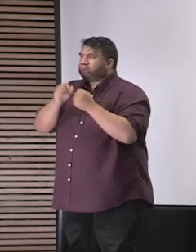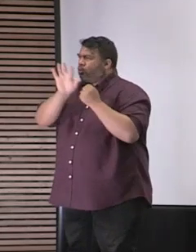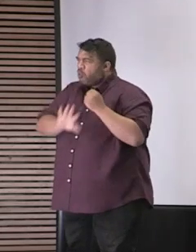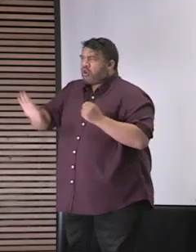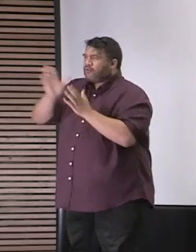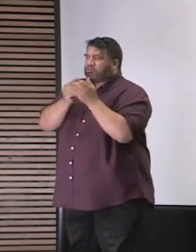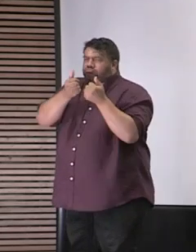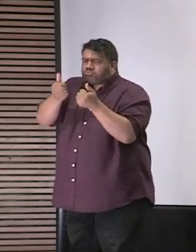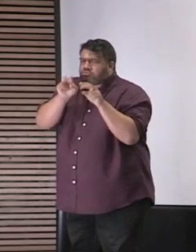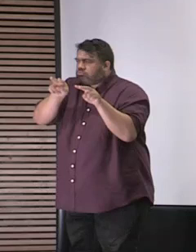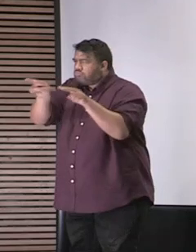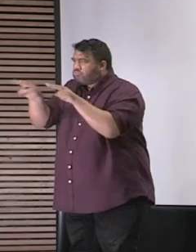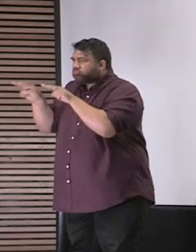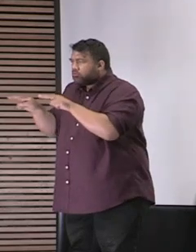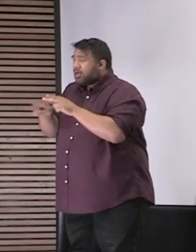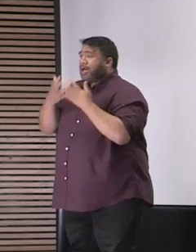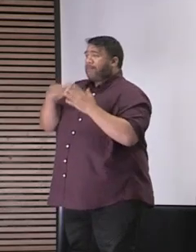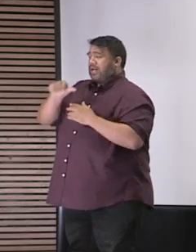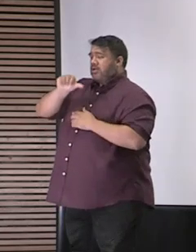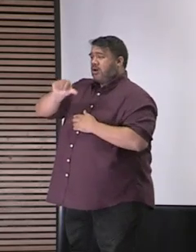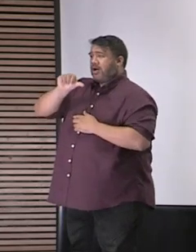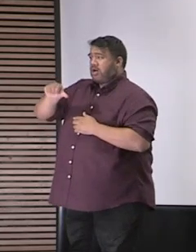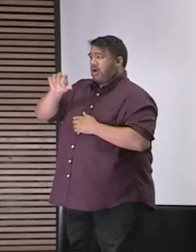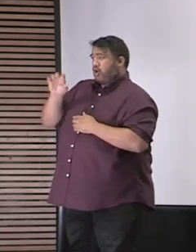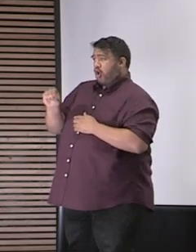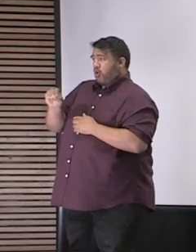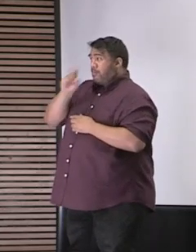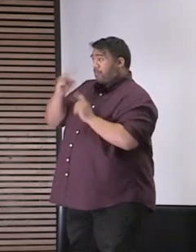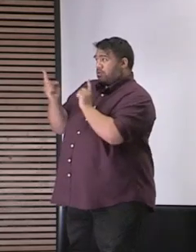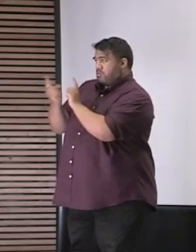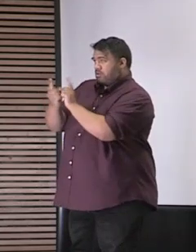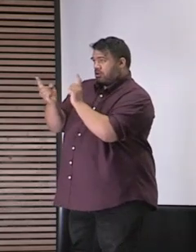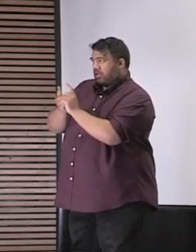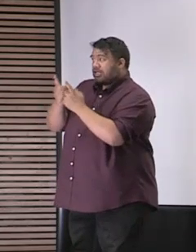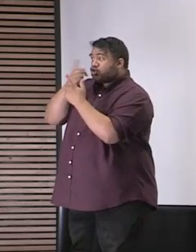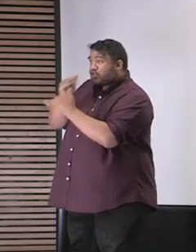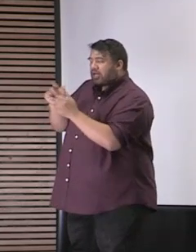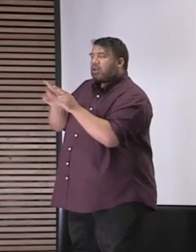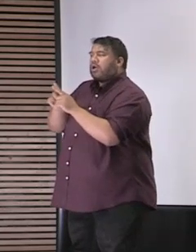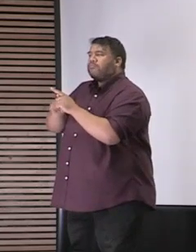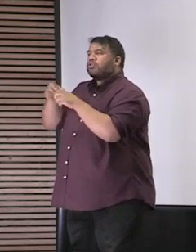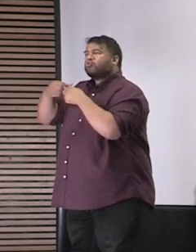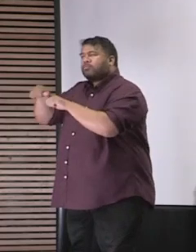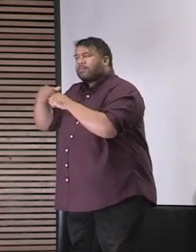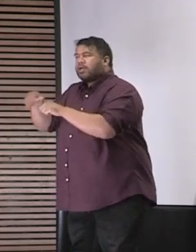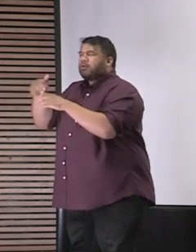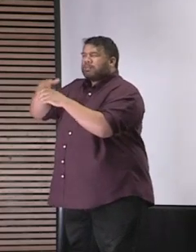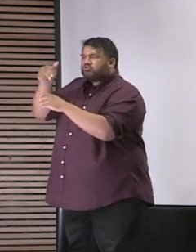país de él tan pronto como sea posible. Y la policía está